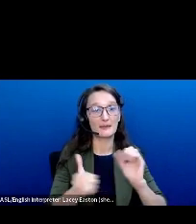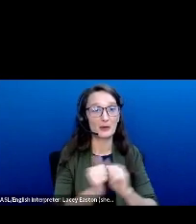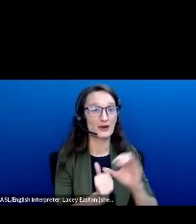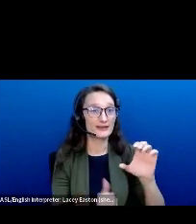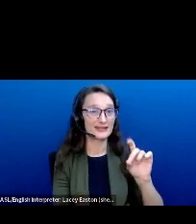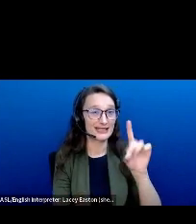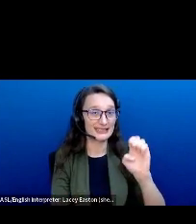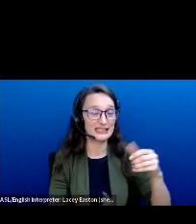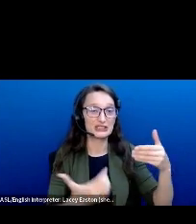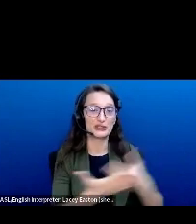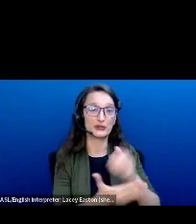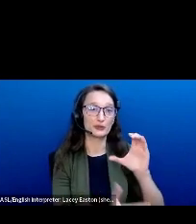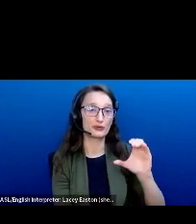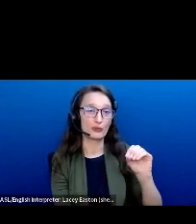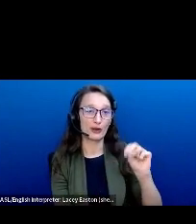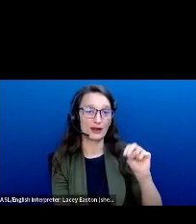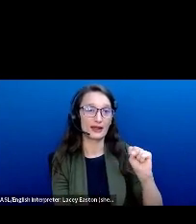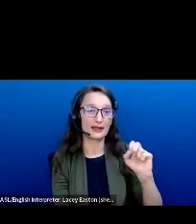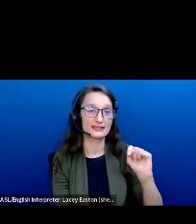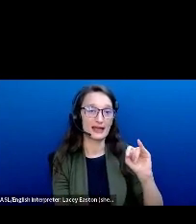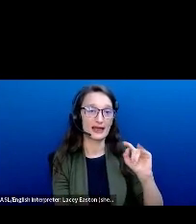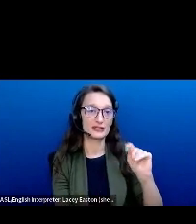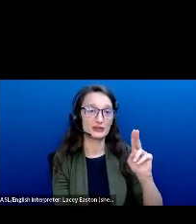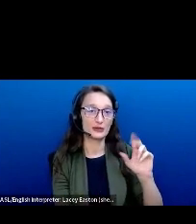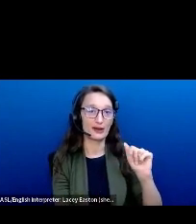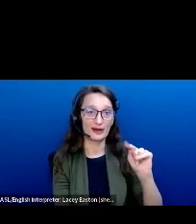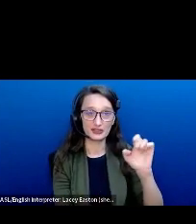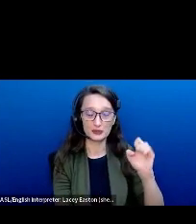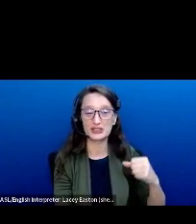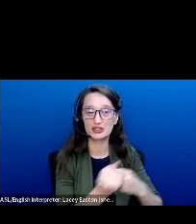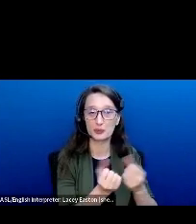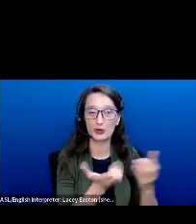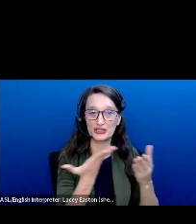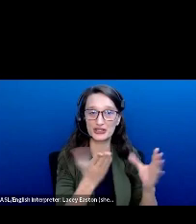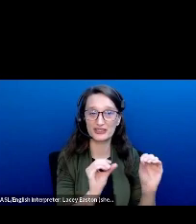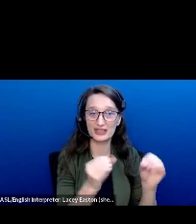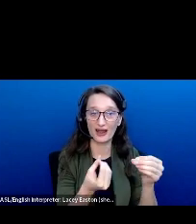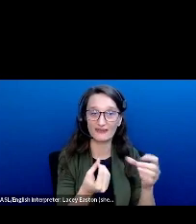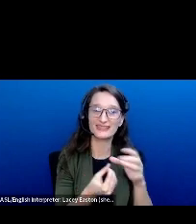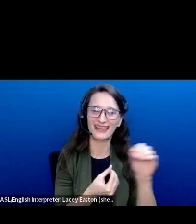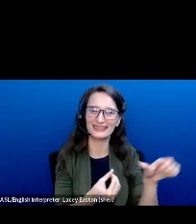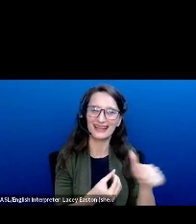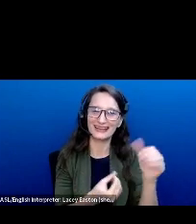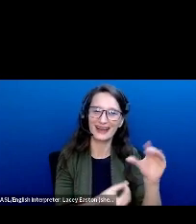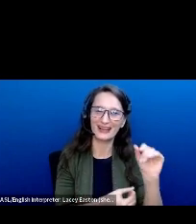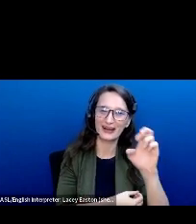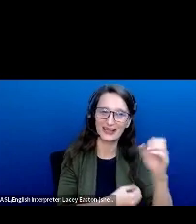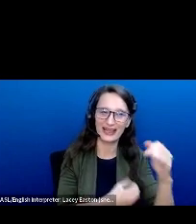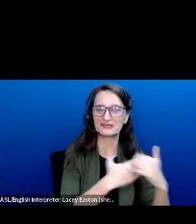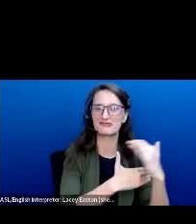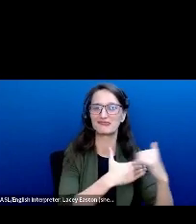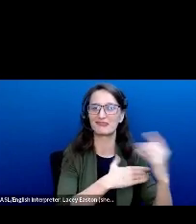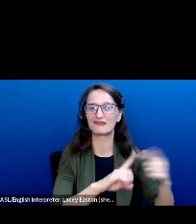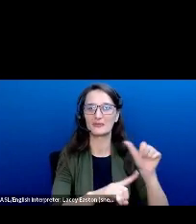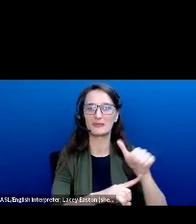oficina de servicios de apoyo al constituyente del CDE y con otros casos que llegan a través de otros canales. siguiente